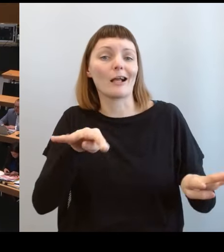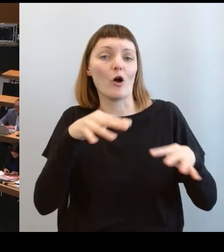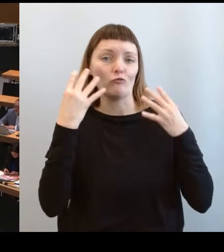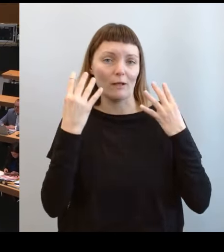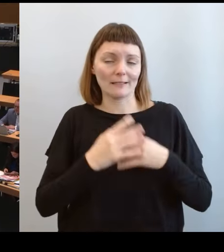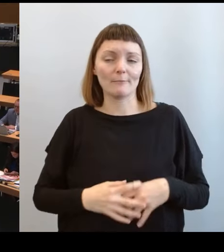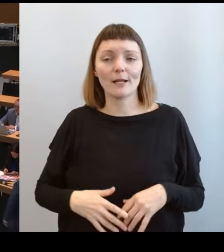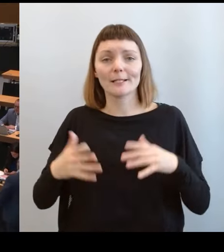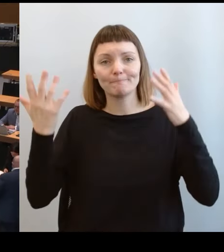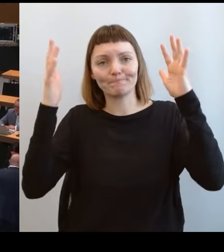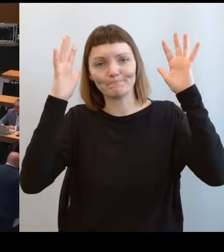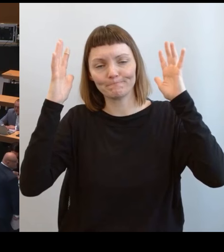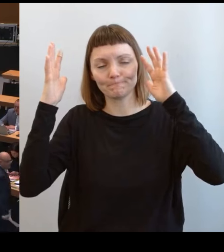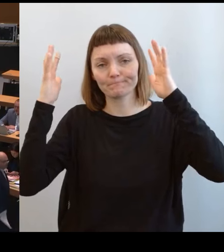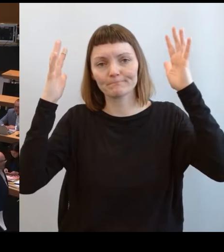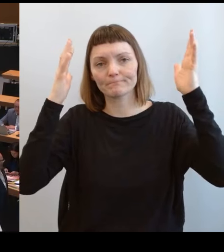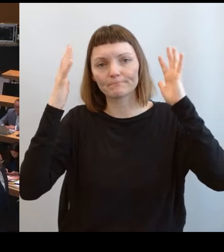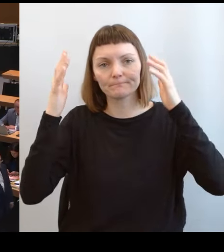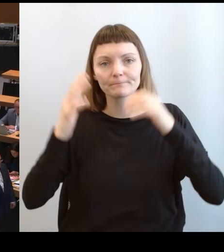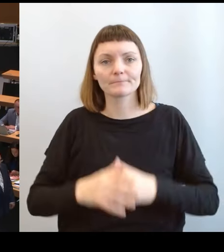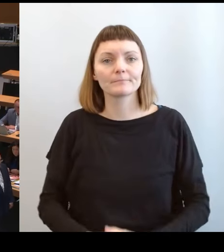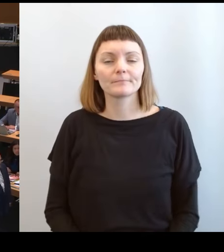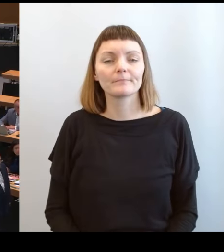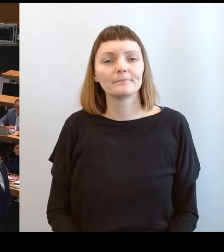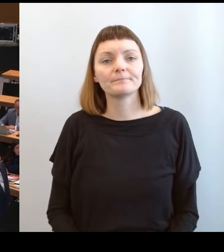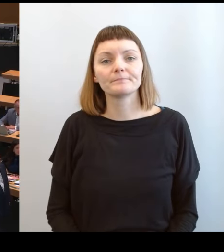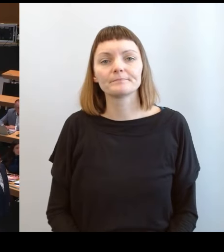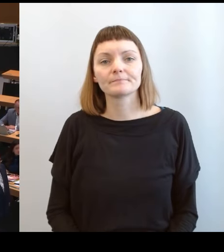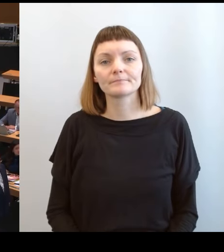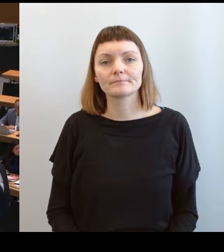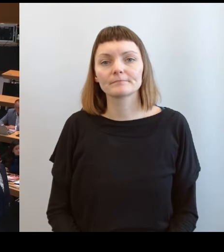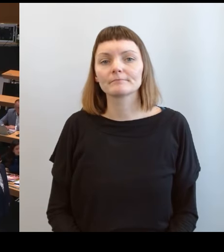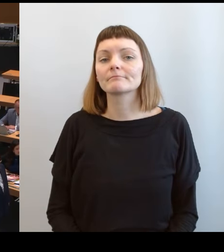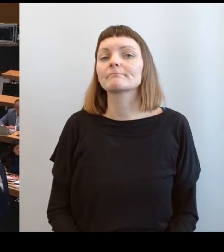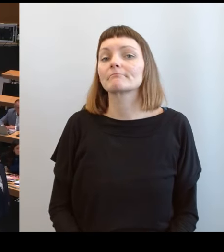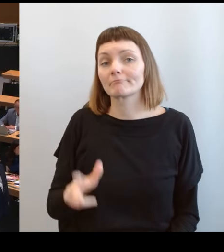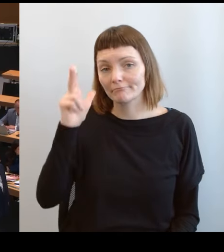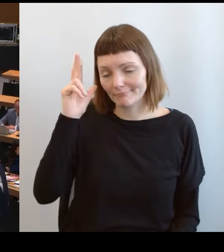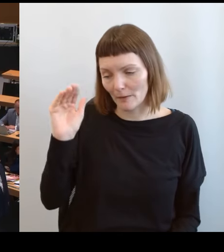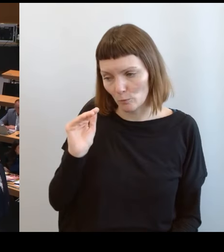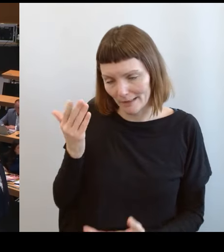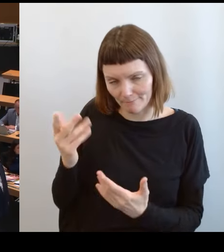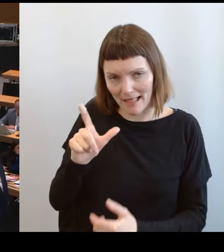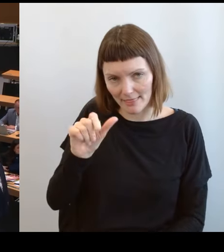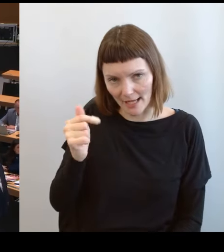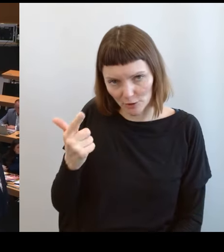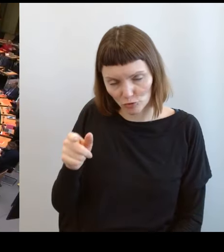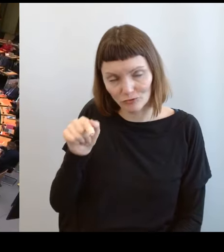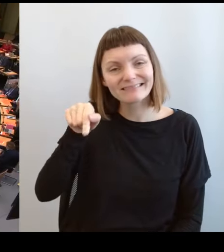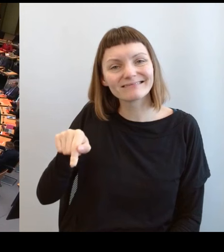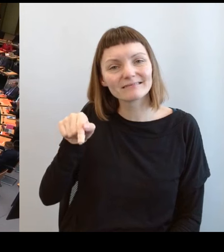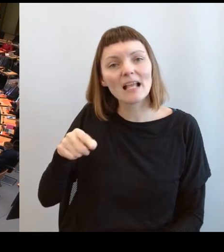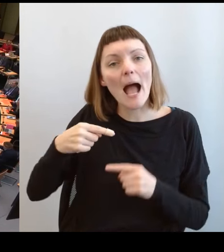(Rednerwechsel) Herr Kollege Laatsch, ich mache Sie darauf aufmerksam, dass in diesem Parlament keine Abgeordneten einer sozialistischen Einheitspartei gesessen und auch gesessen haben.